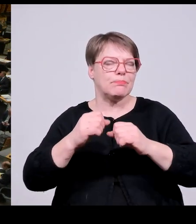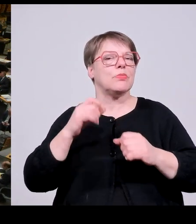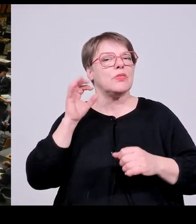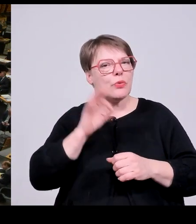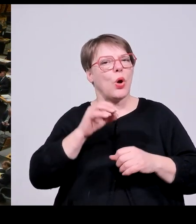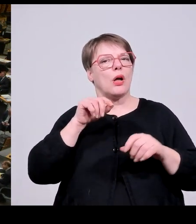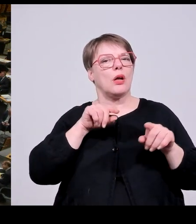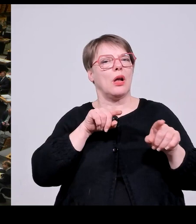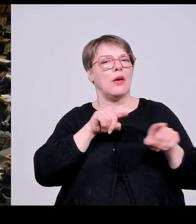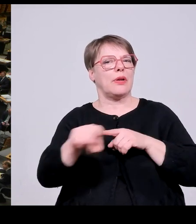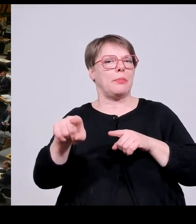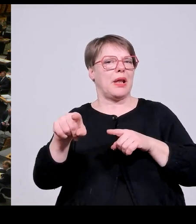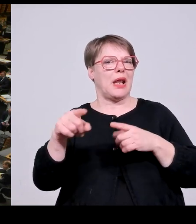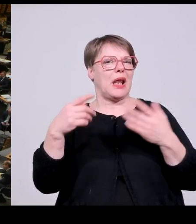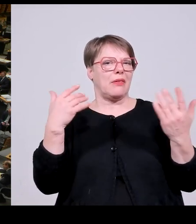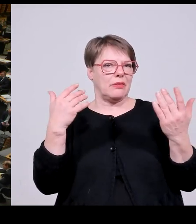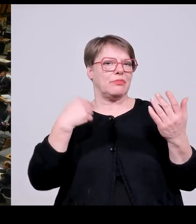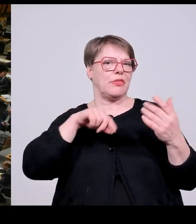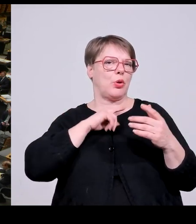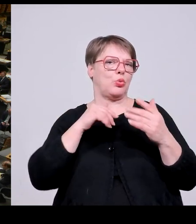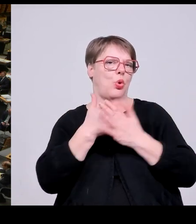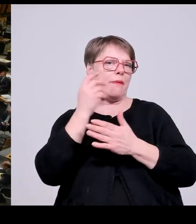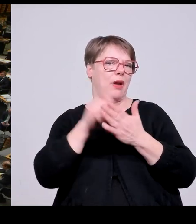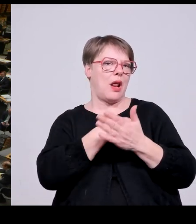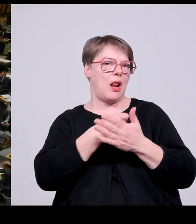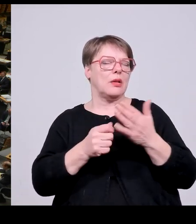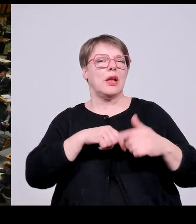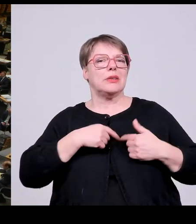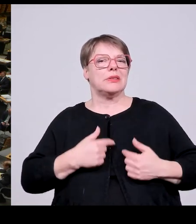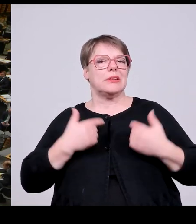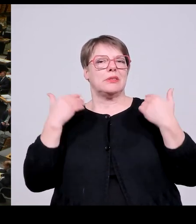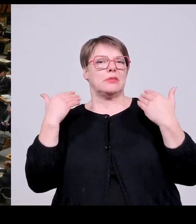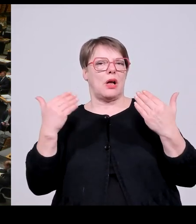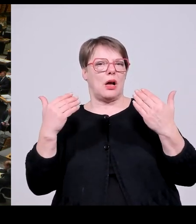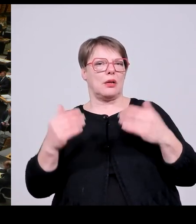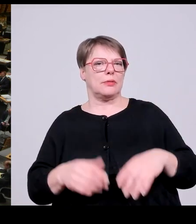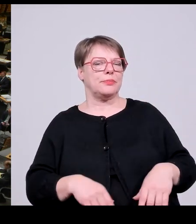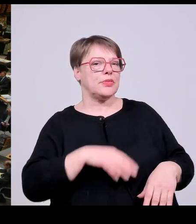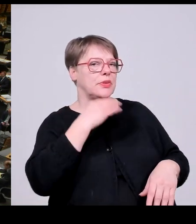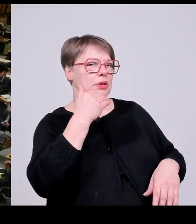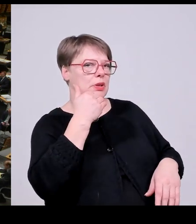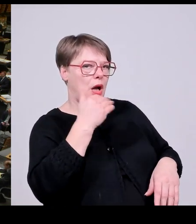Okay, danke. Sehr geehrte Frau Präsidentin, liebe Kolleginnen und Kollegen!